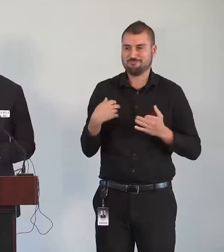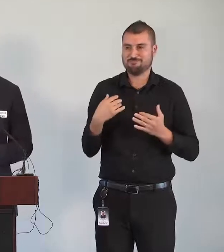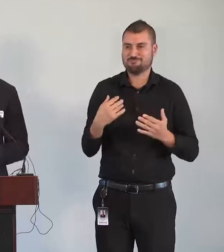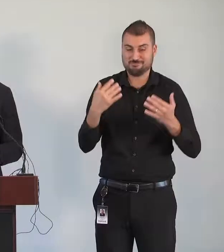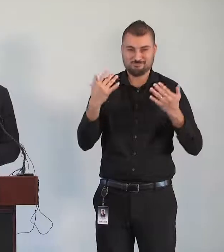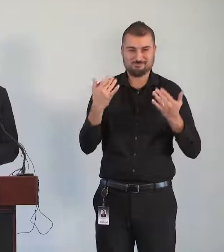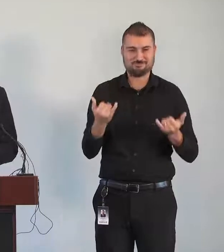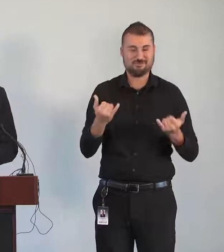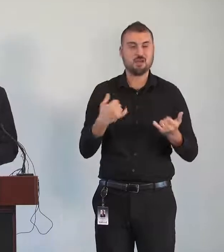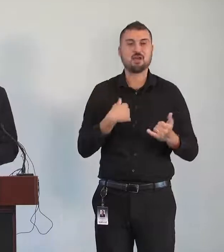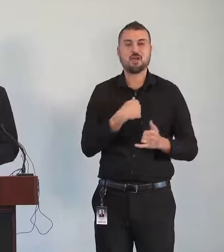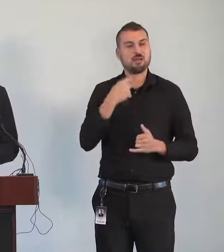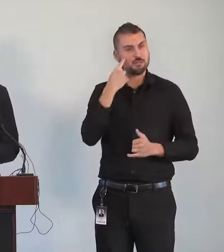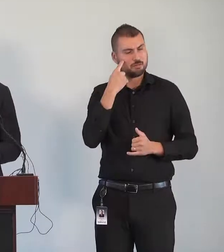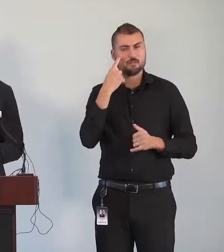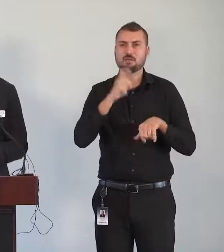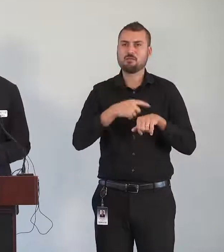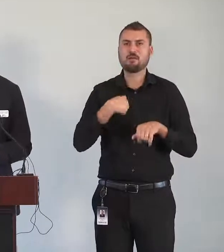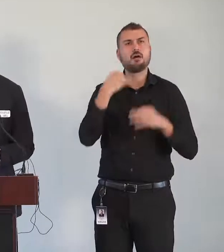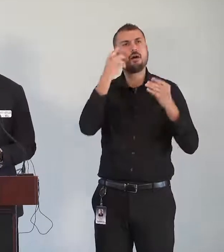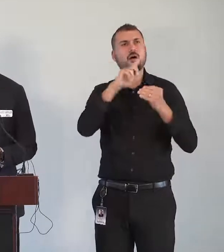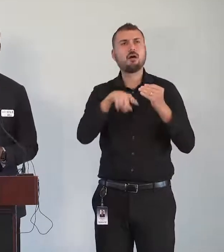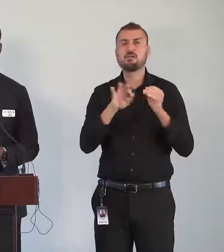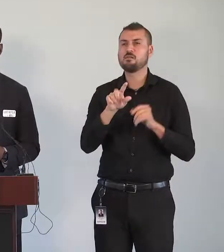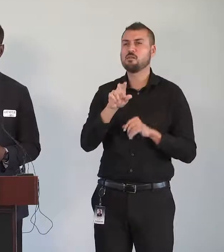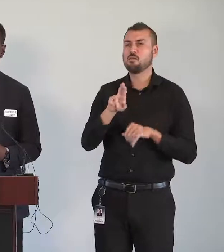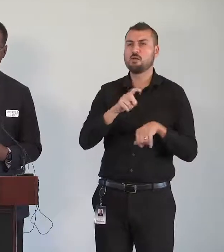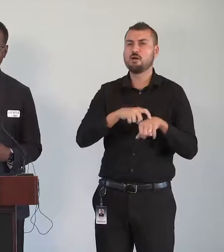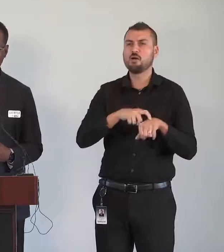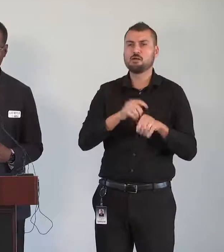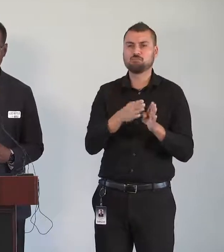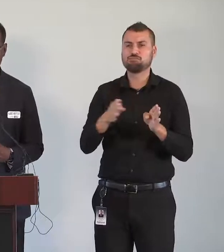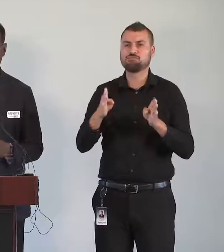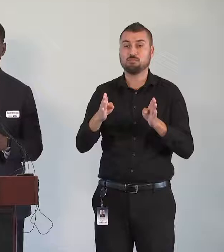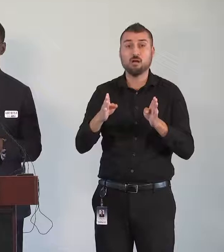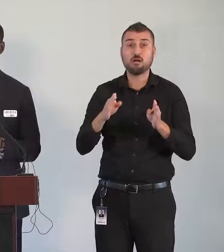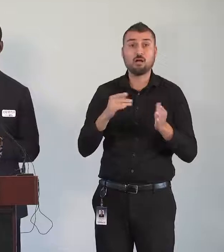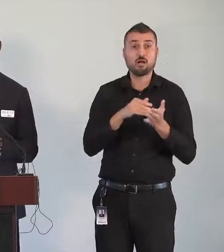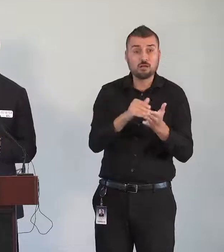hora de que pensemos en la temporada de influenza, la mayoría de la actividad de la influenza comienza en octubre y alcanza su punto máximo entre